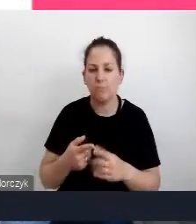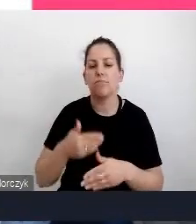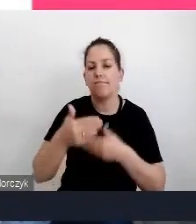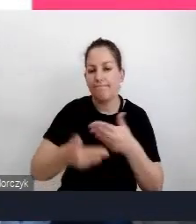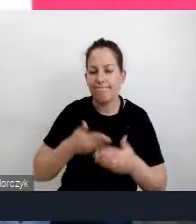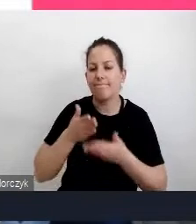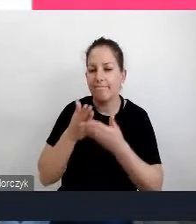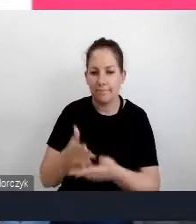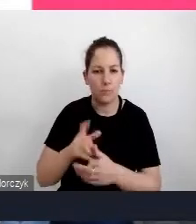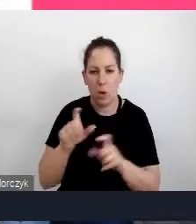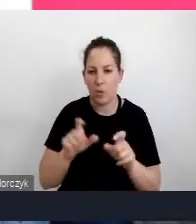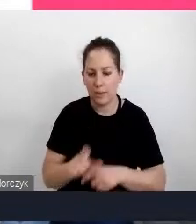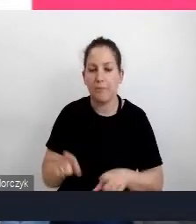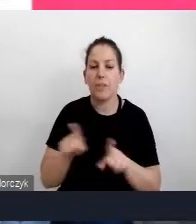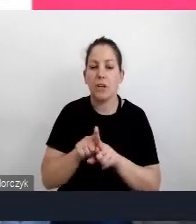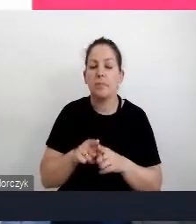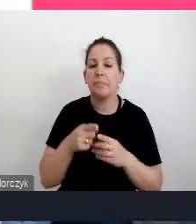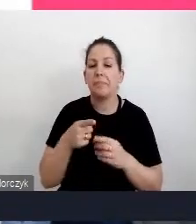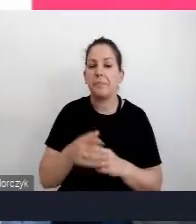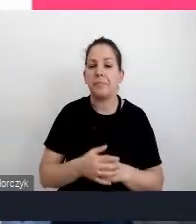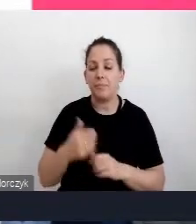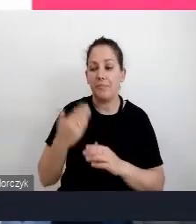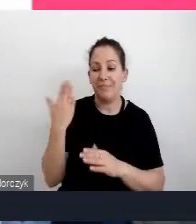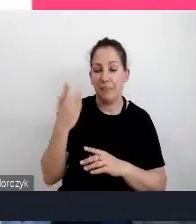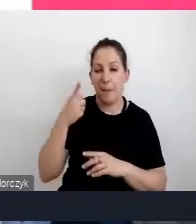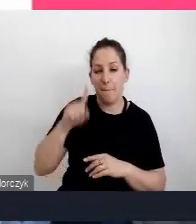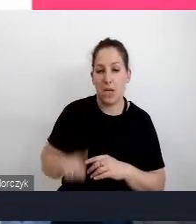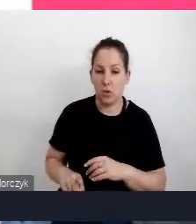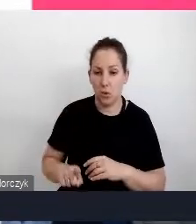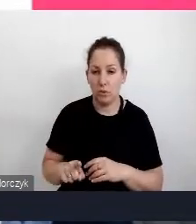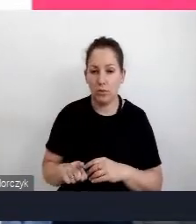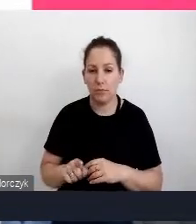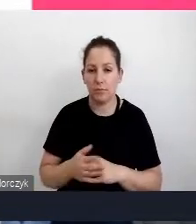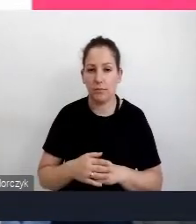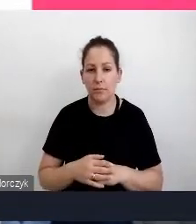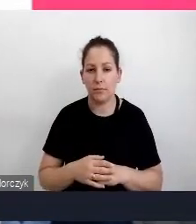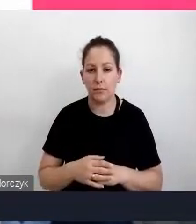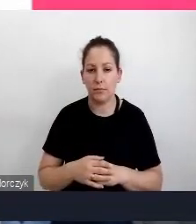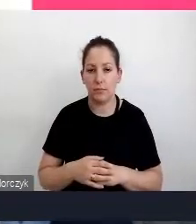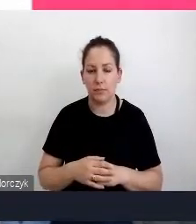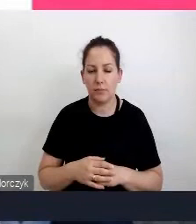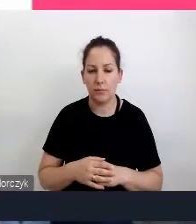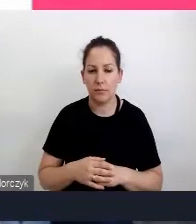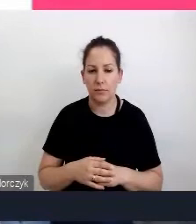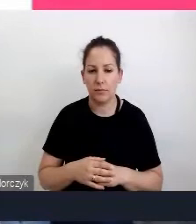Między innymi w ubiegłym miesiącu, to było pokłosie wcześniejszej wizyty